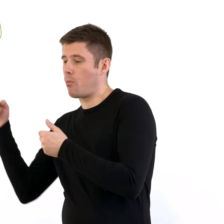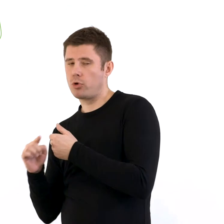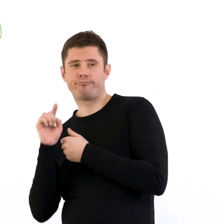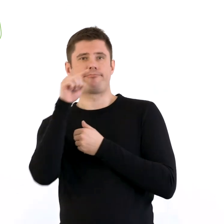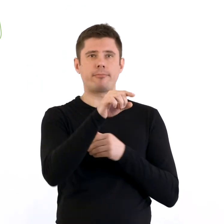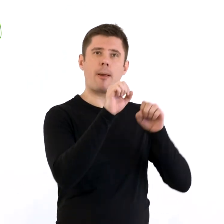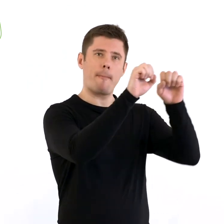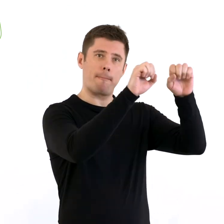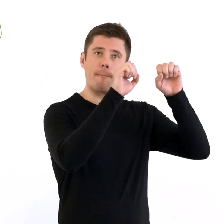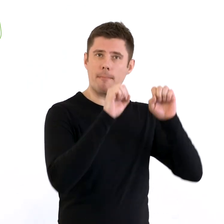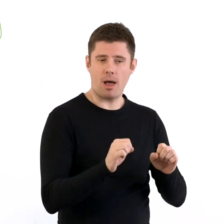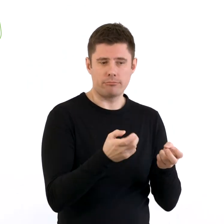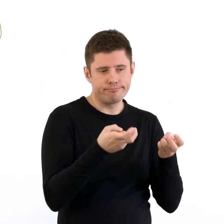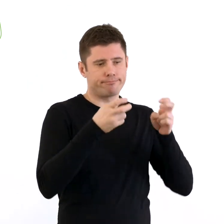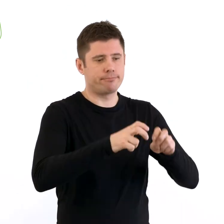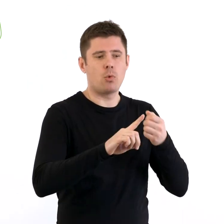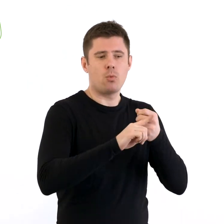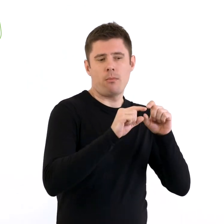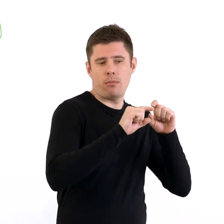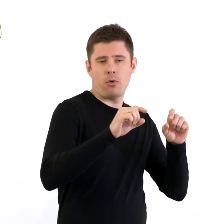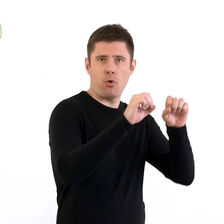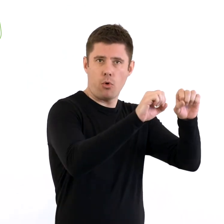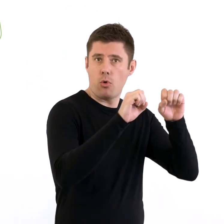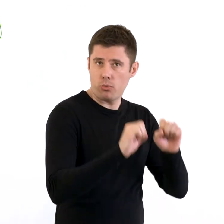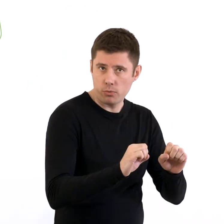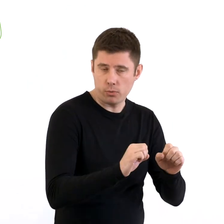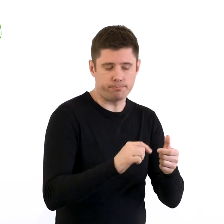założyć konto bankowe;